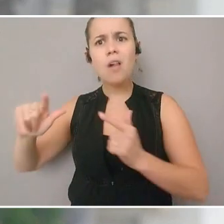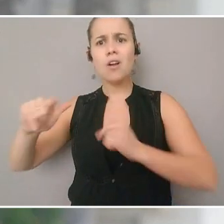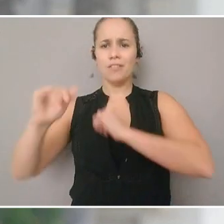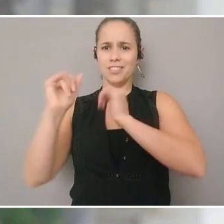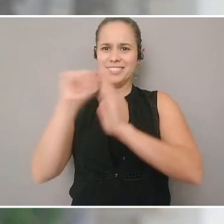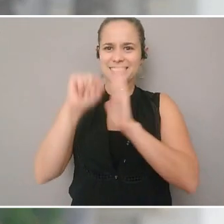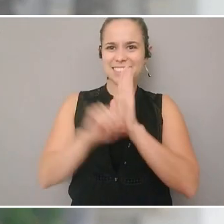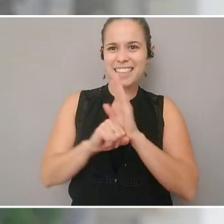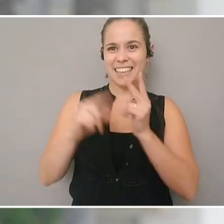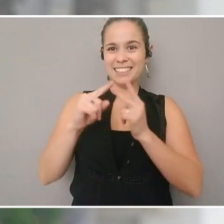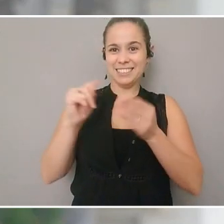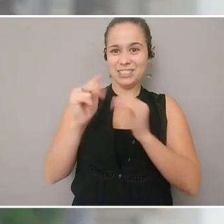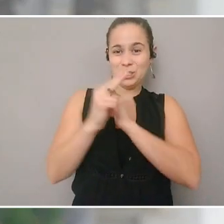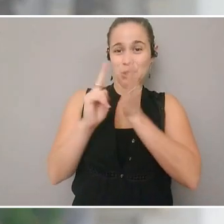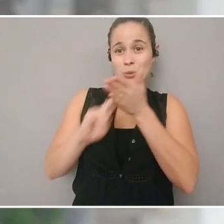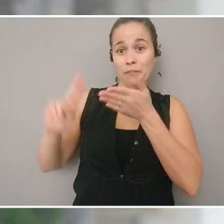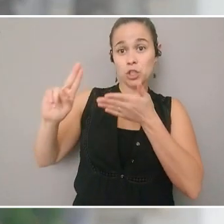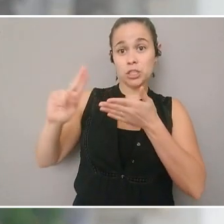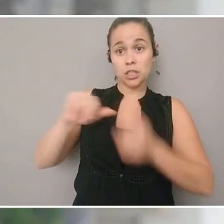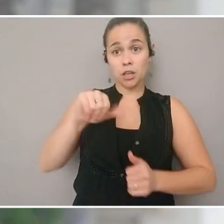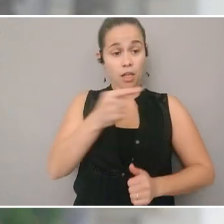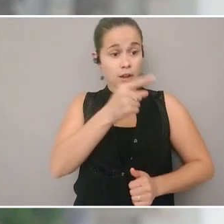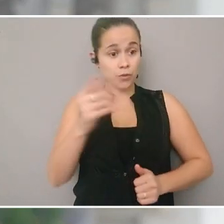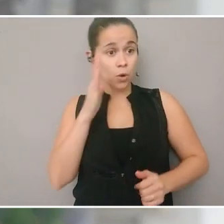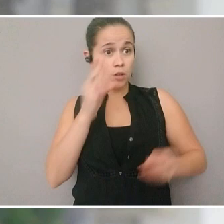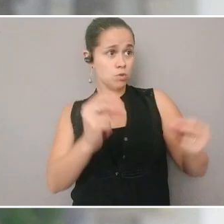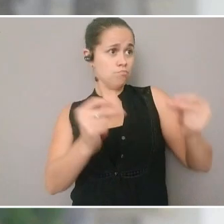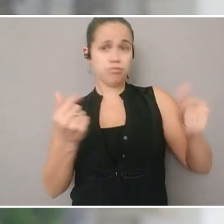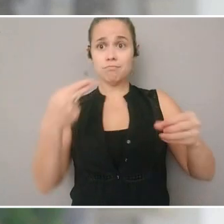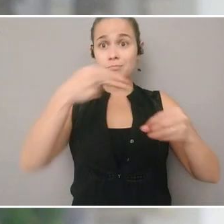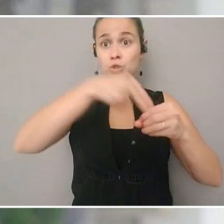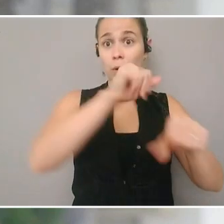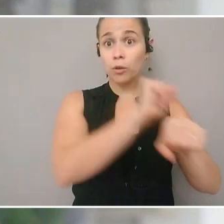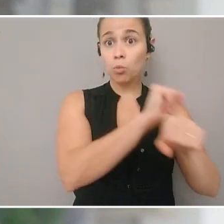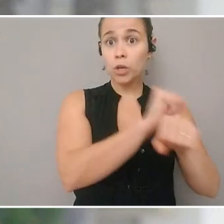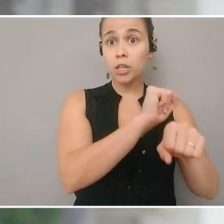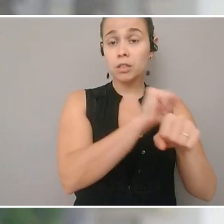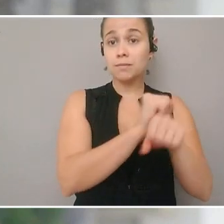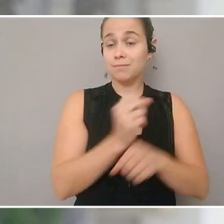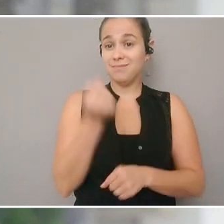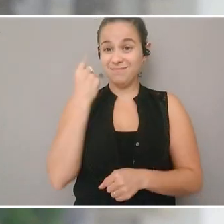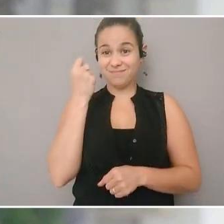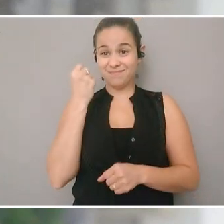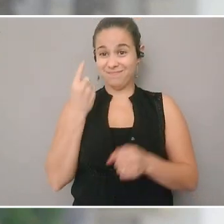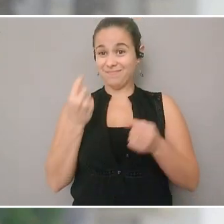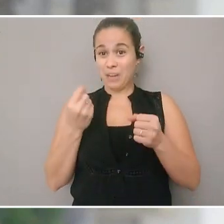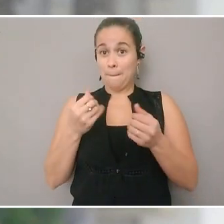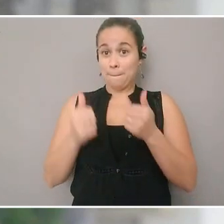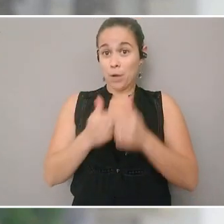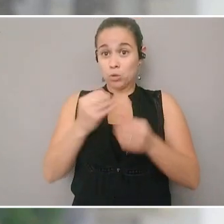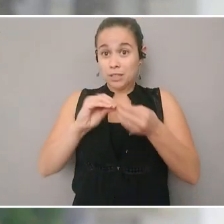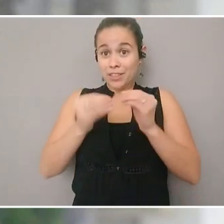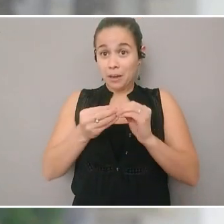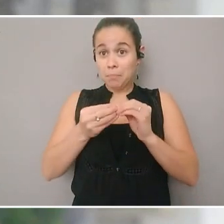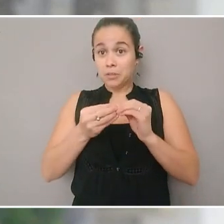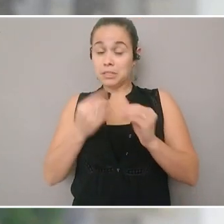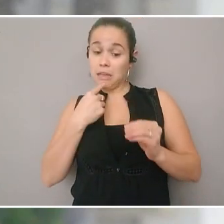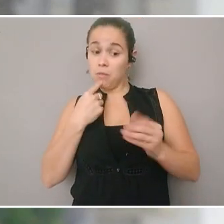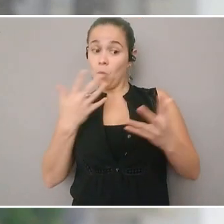Otros se unirán inmediatamente al trabajos. Los datos muestran que muchos de ustedes